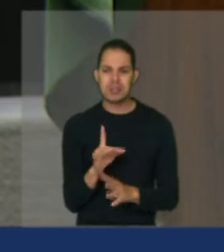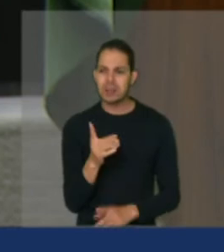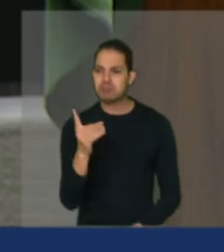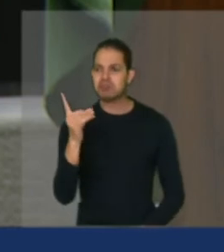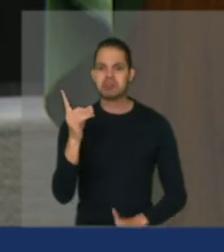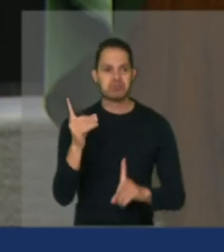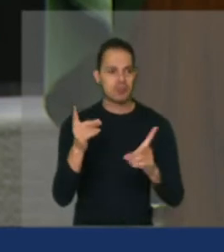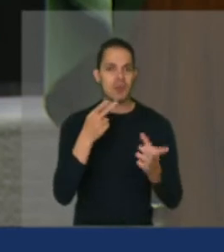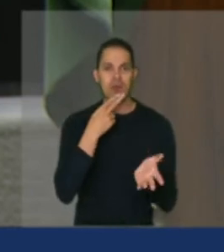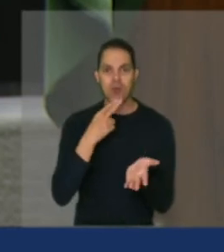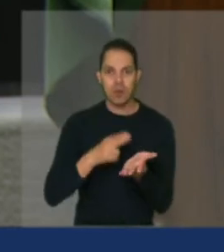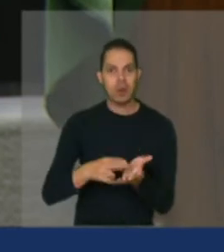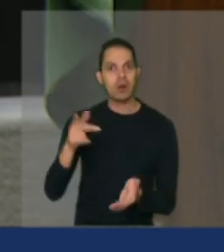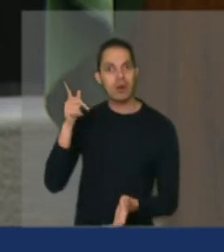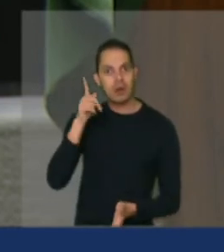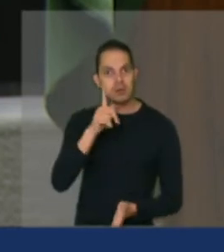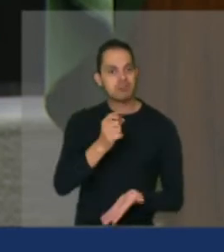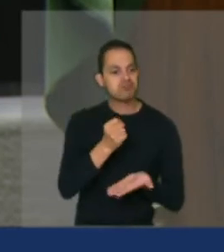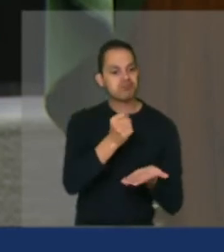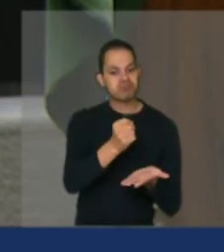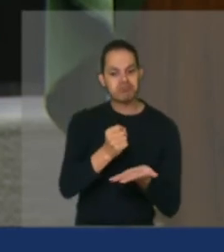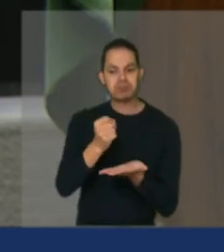LUGARES MAIS ISOLADOS. ENTREGAR UMA EMPRESA COMO ESSA NA MÃO DA INICIATIVA PRIVADA,